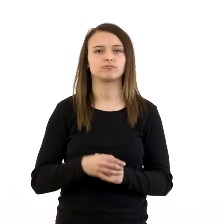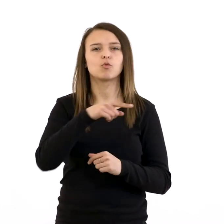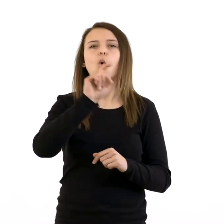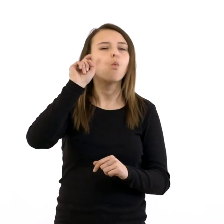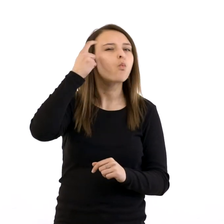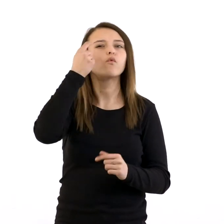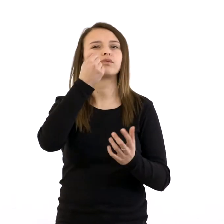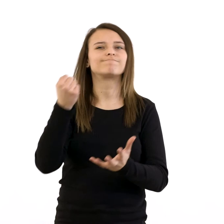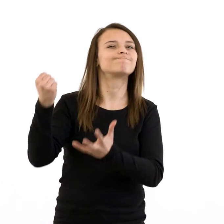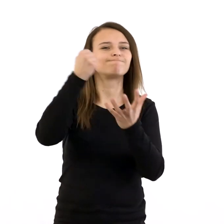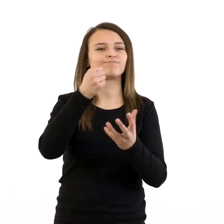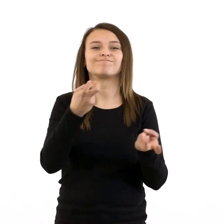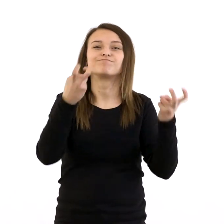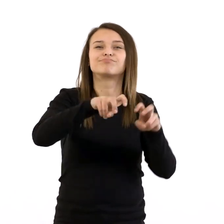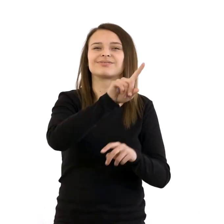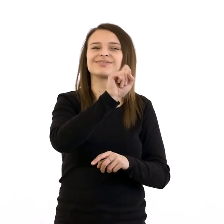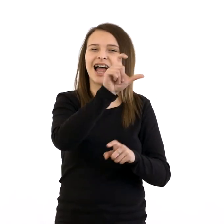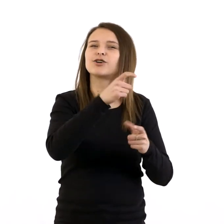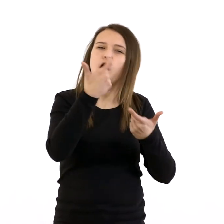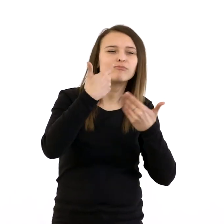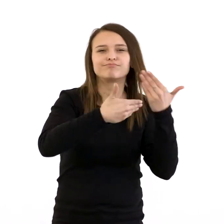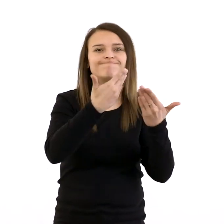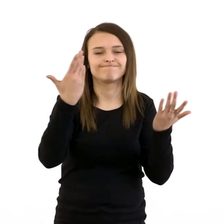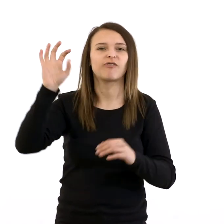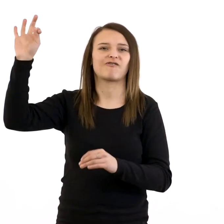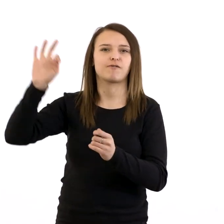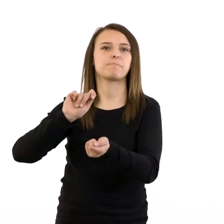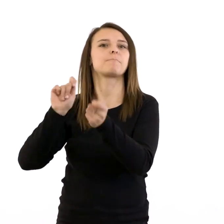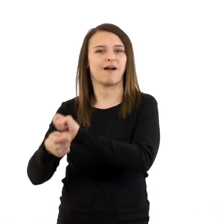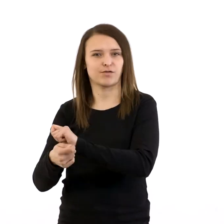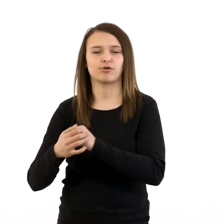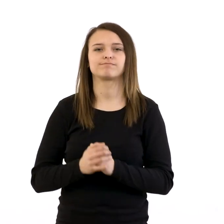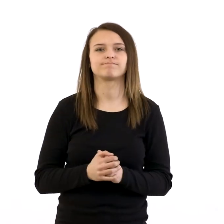Głównym źródłem finansowania utworzenia i funkcjonowania Zakładów Aktywności Zawodowej jest PFRON.